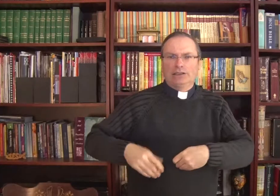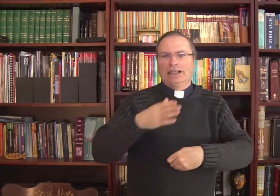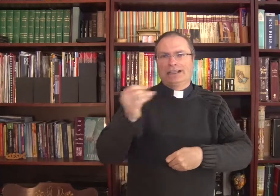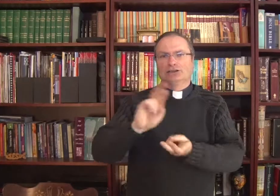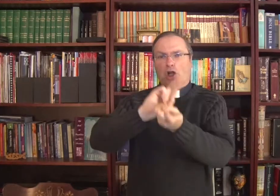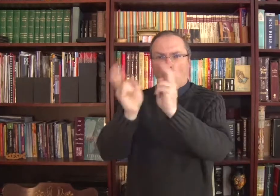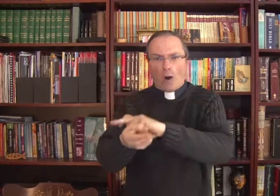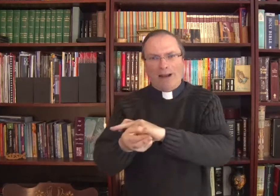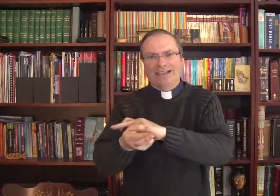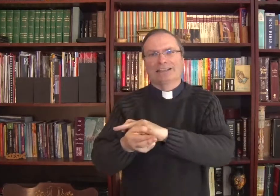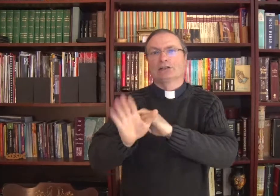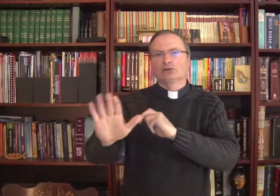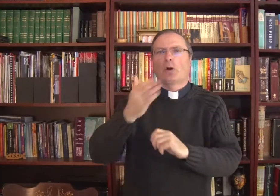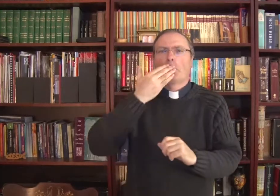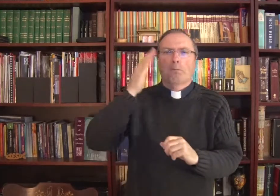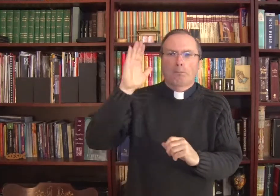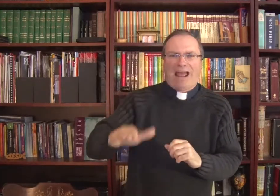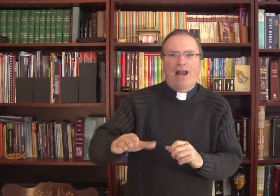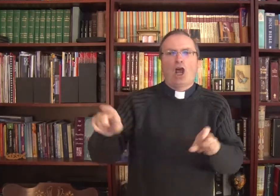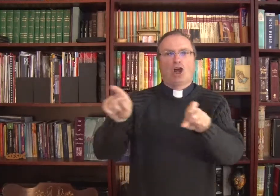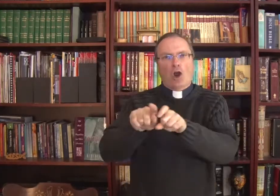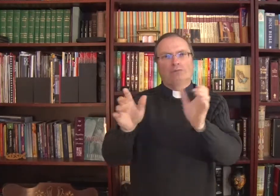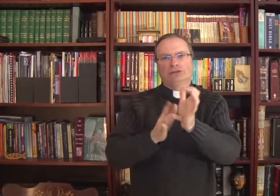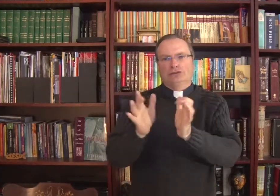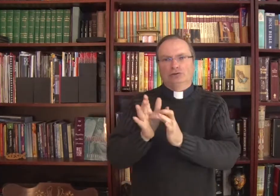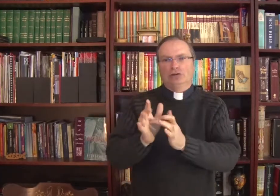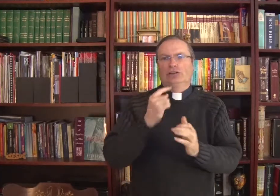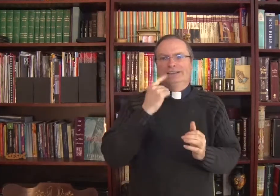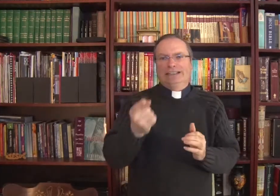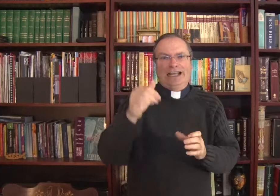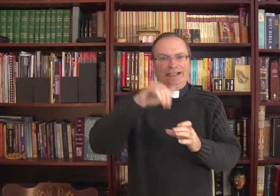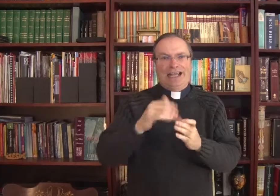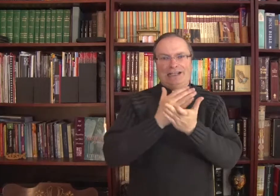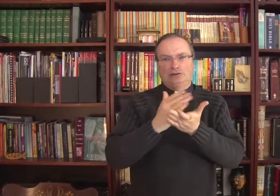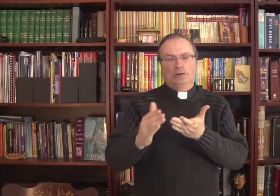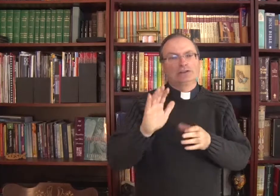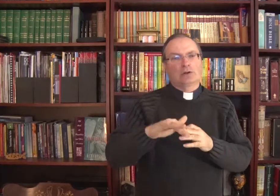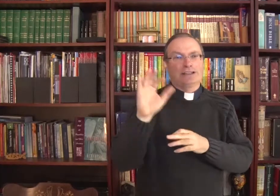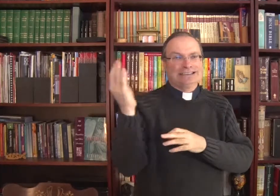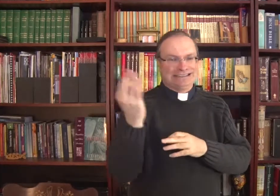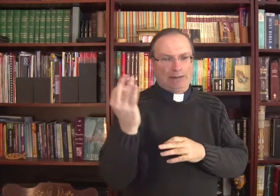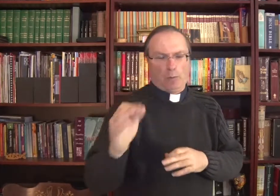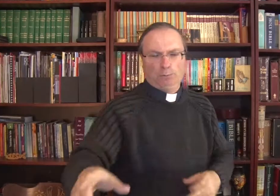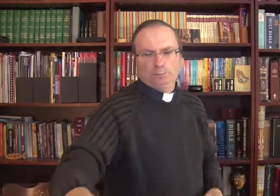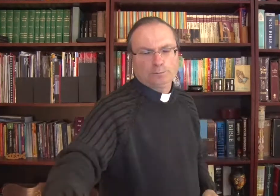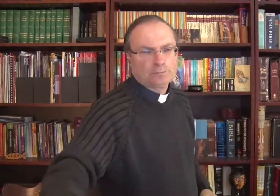et se repentir de son mal comme Jésus le dirait dans la suite de son sermon: